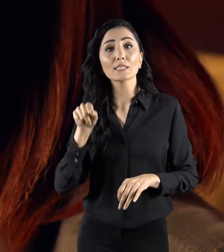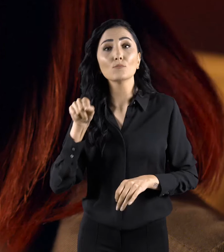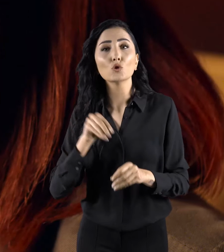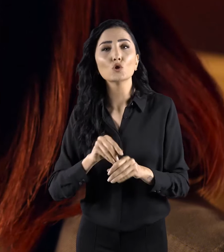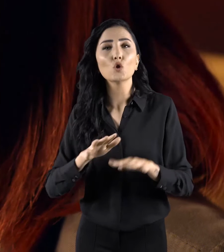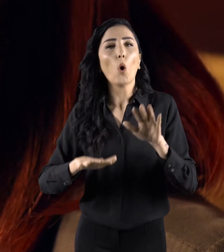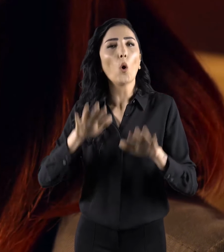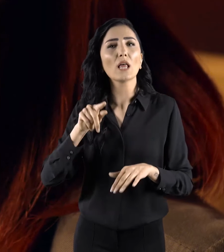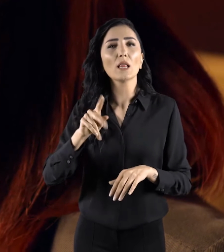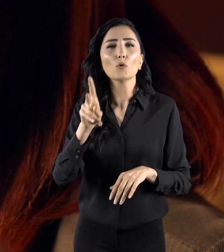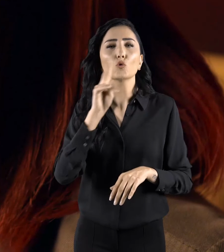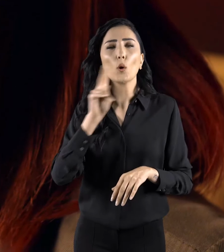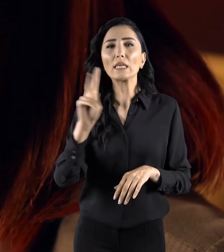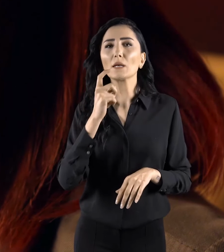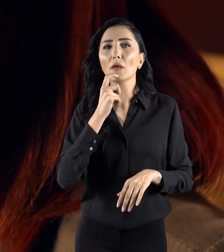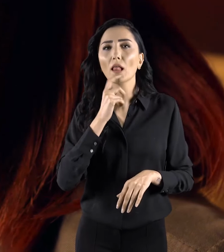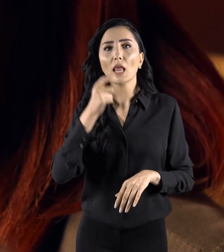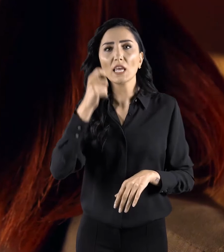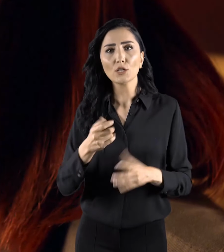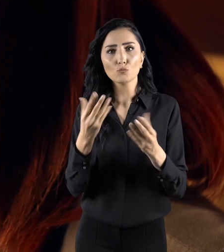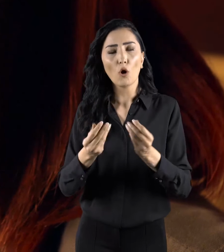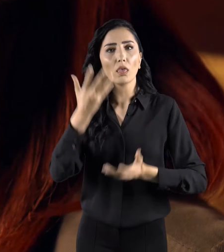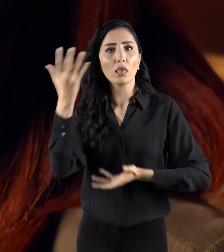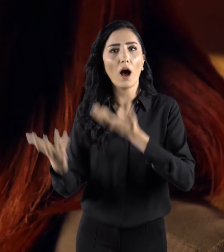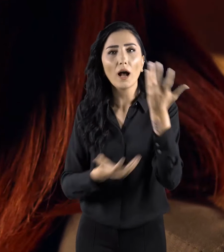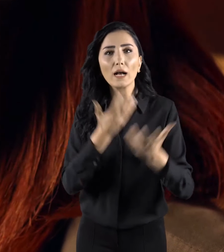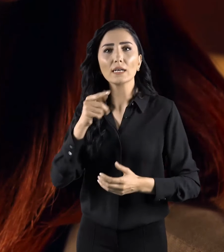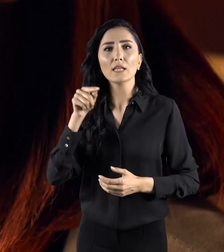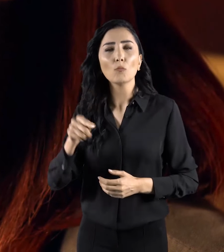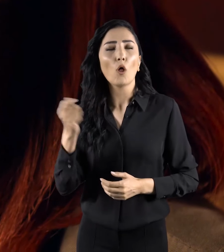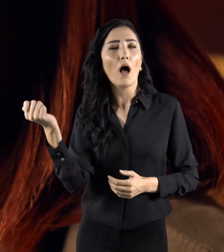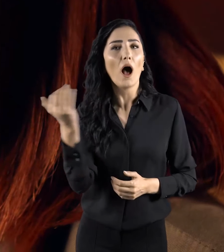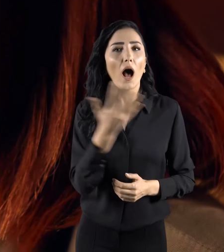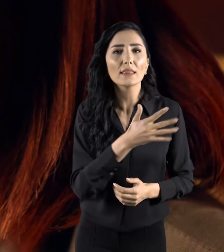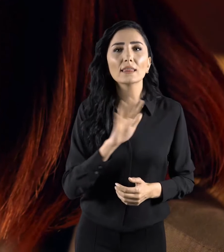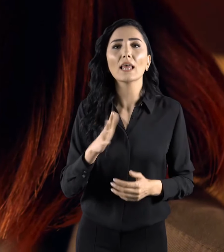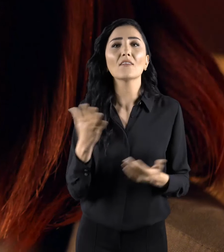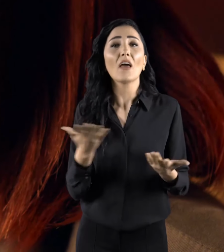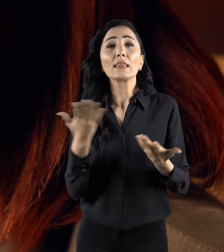ortalama son 20 yılda gerçekleşmiş yangınlar bunların adedi ve ne kadar alanın yangında